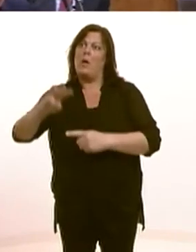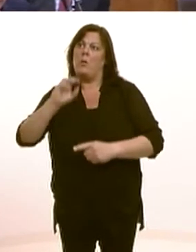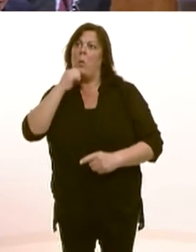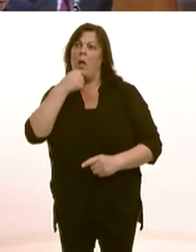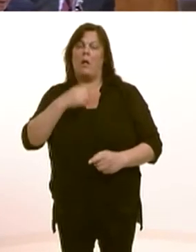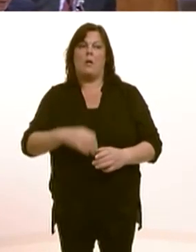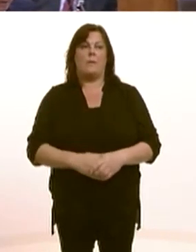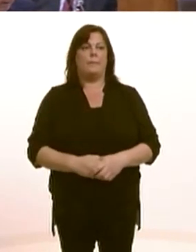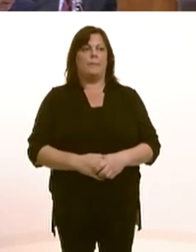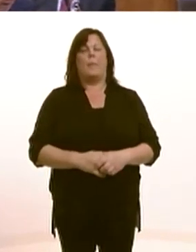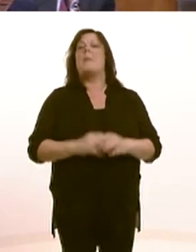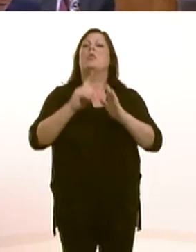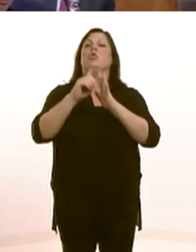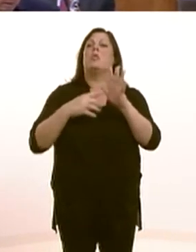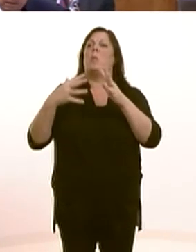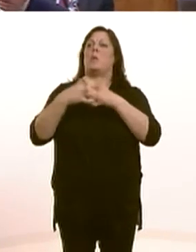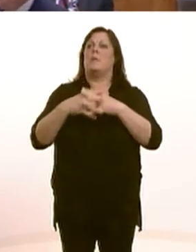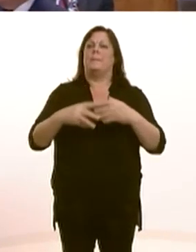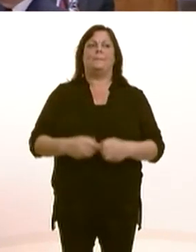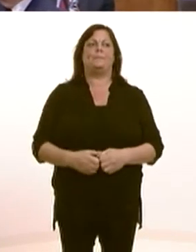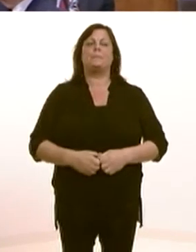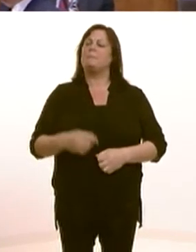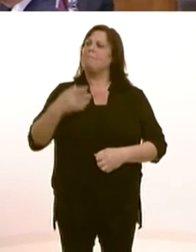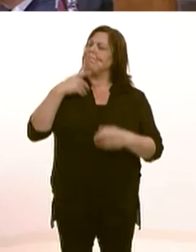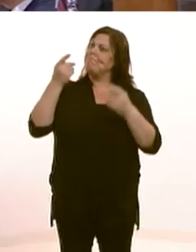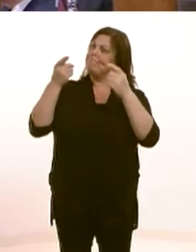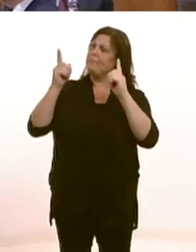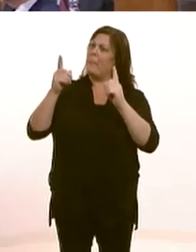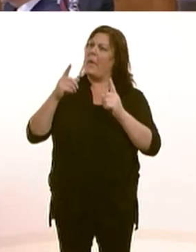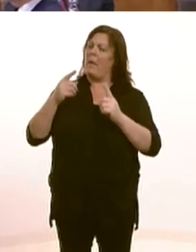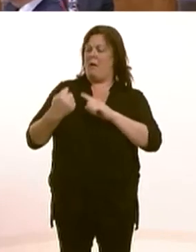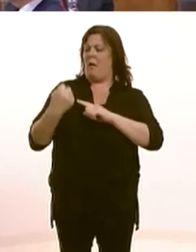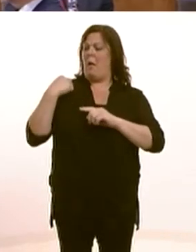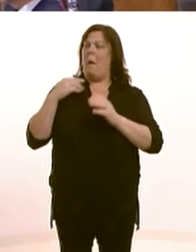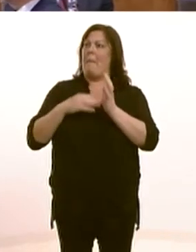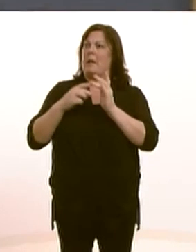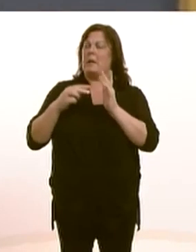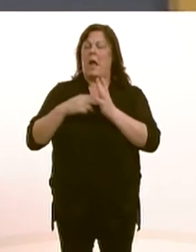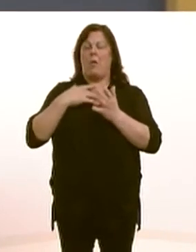weithio. Joyce Watson: First Minister, I was delighted to hear on Monday that Hywel Dda Local Health